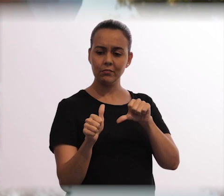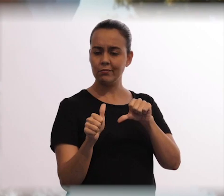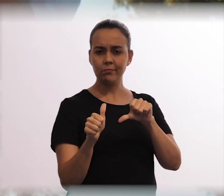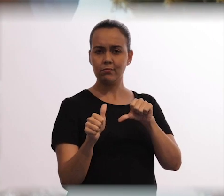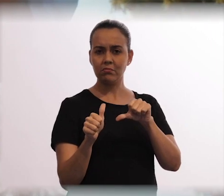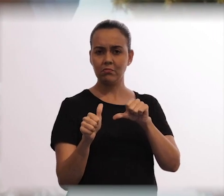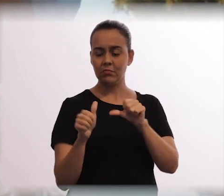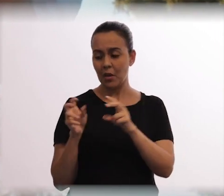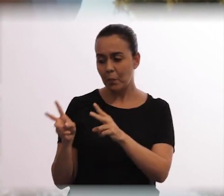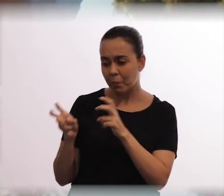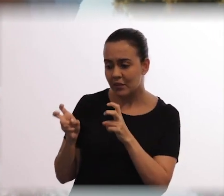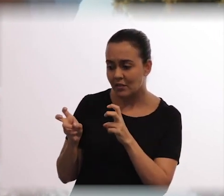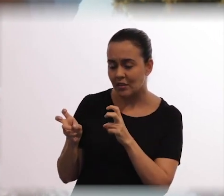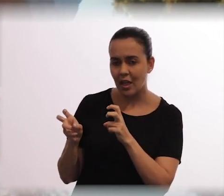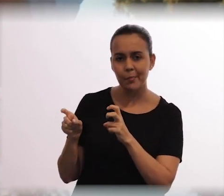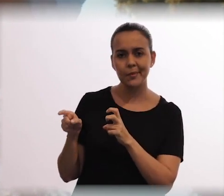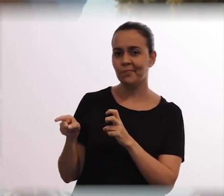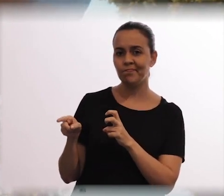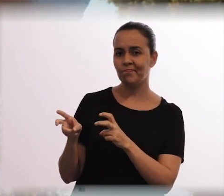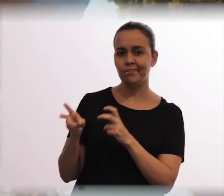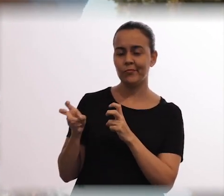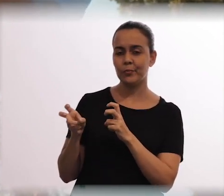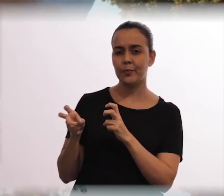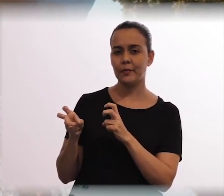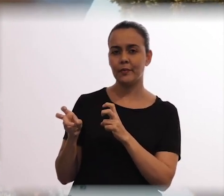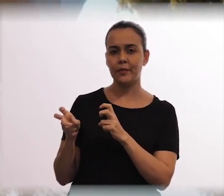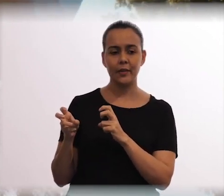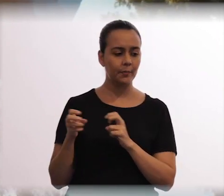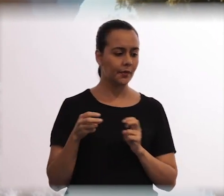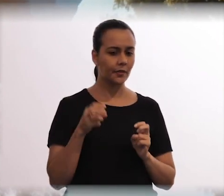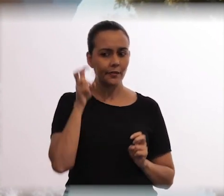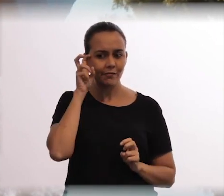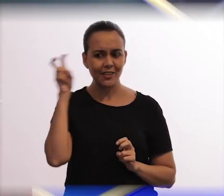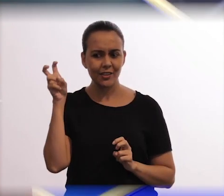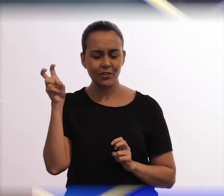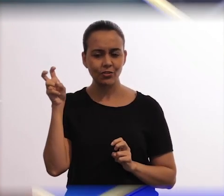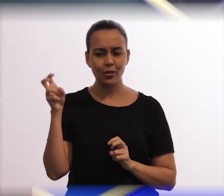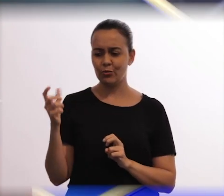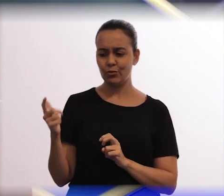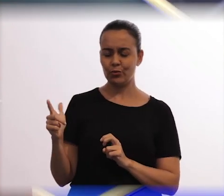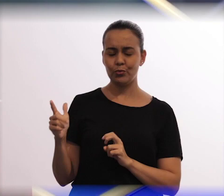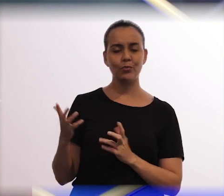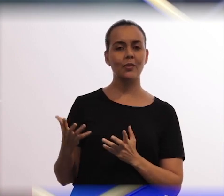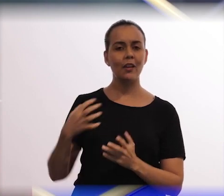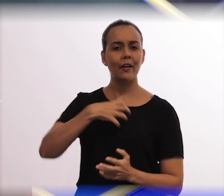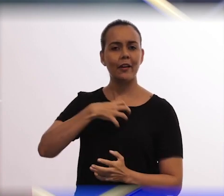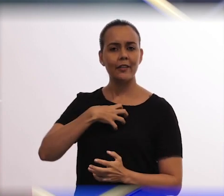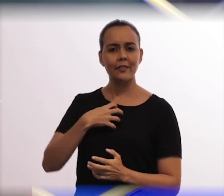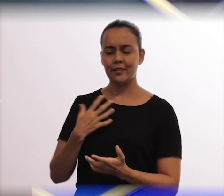na sua criação, na sua potência, na sua inteligência e isso é perverso. O nosso desafio é justamente mostrar a nossa humanidade,